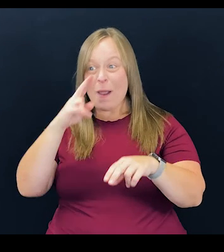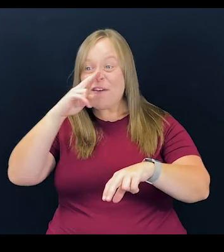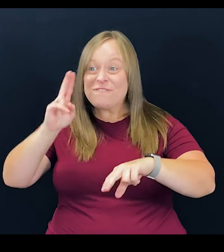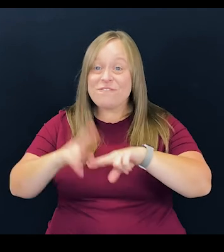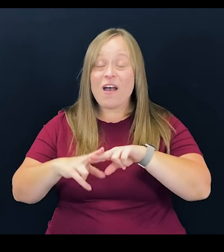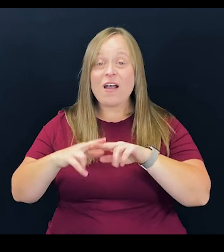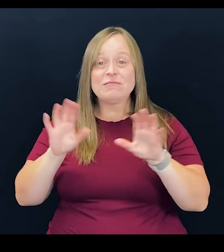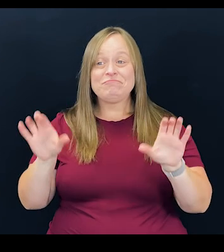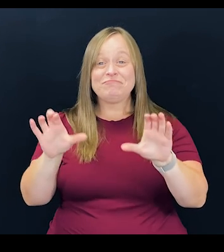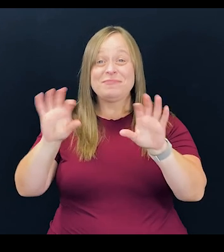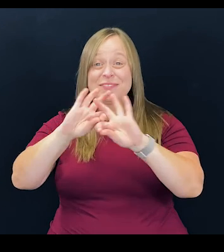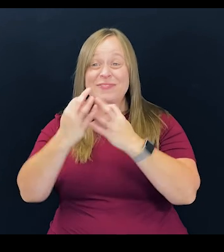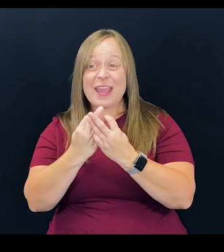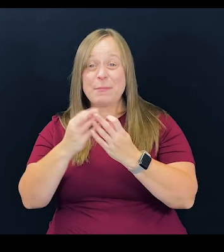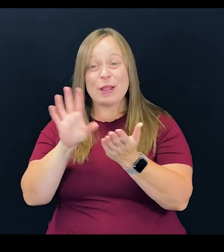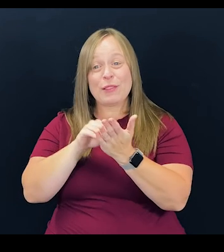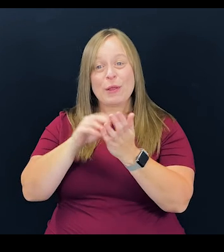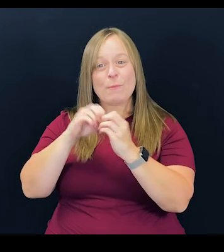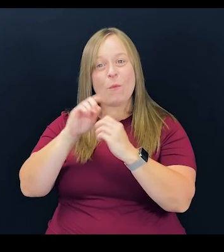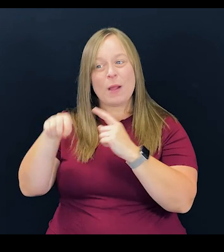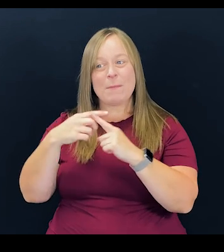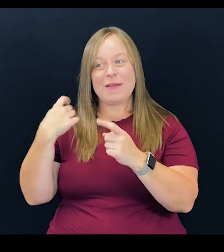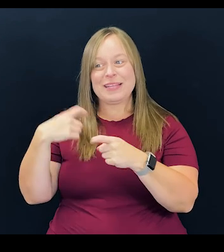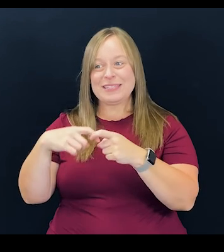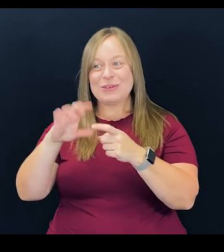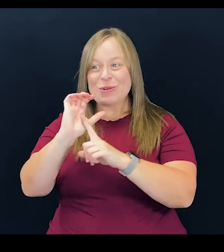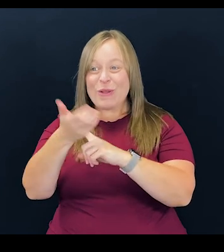que se diviertan en familia y que conozcan más sobre la cultura latina.